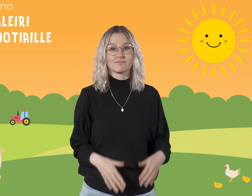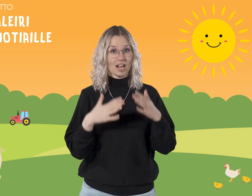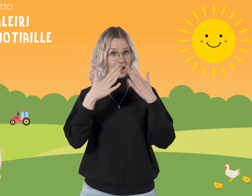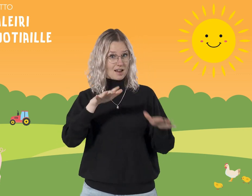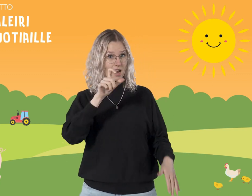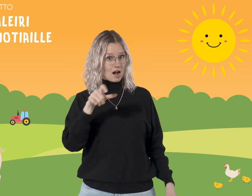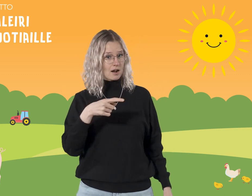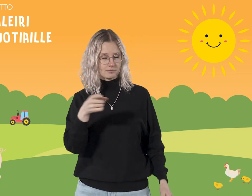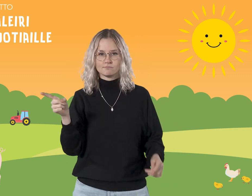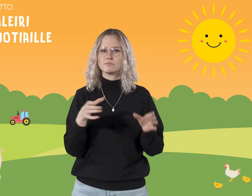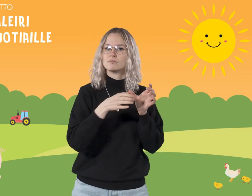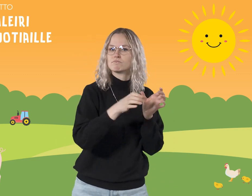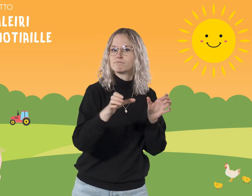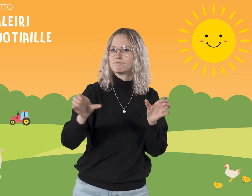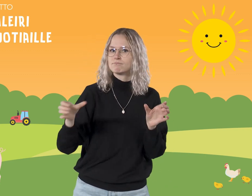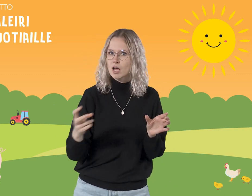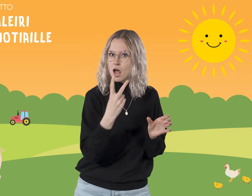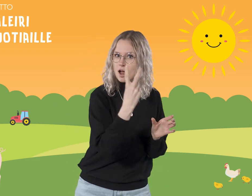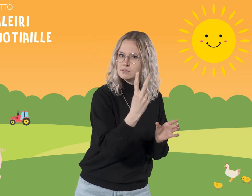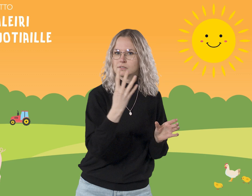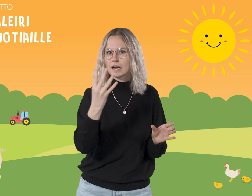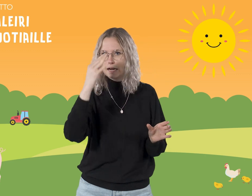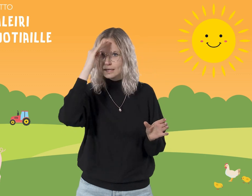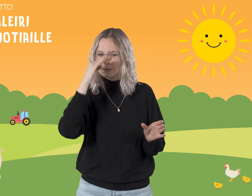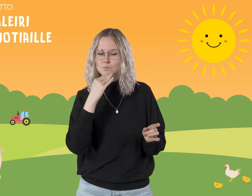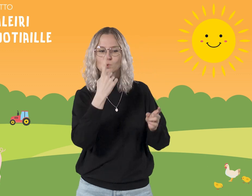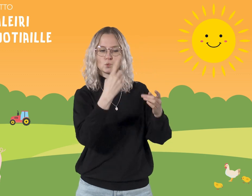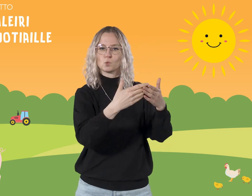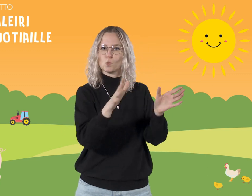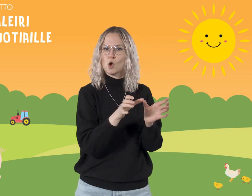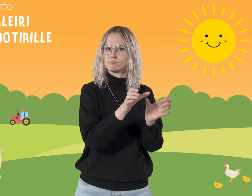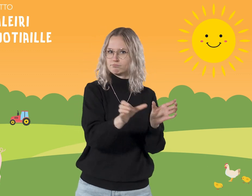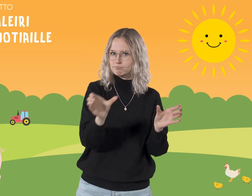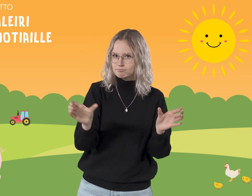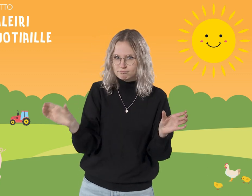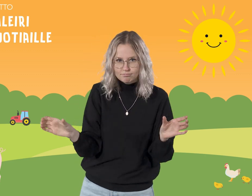Leiriläiset majoitetaan 2−4 hengen huoneisiin.